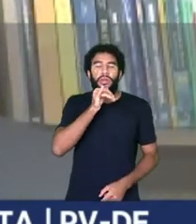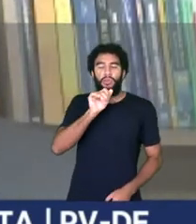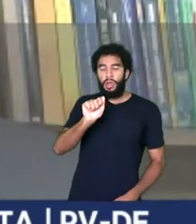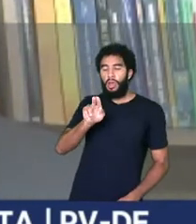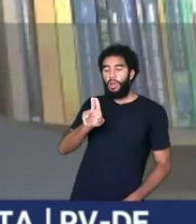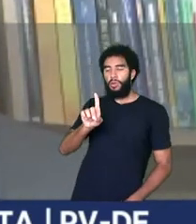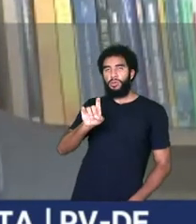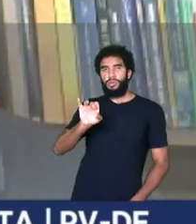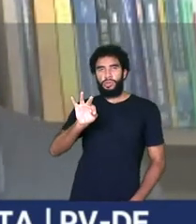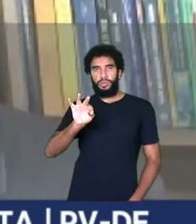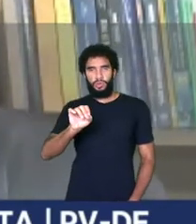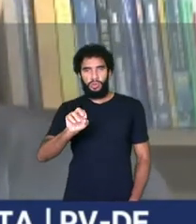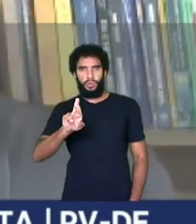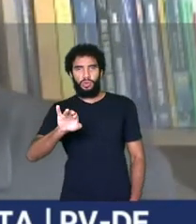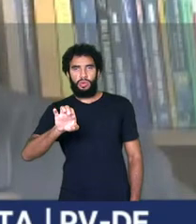ESTADO, COMO OS AUTORES, OS